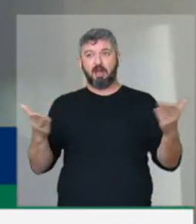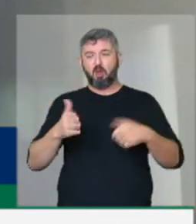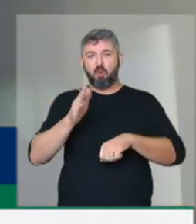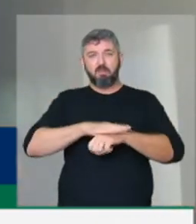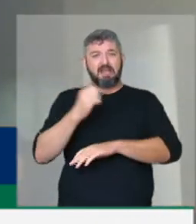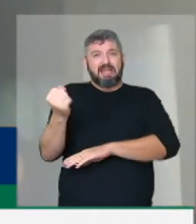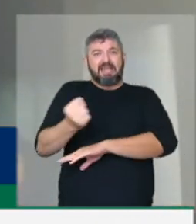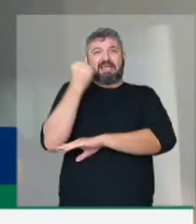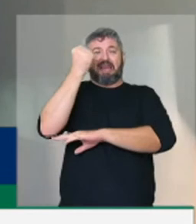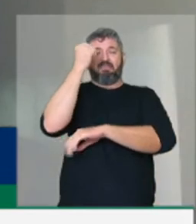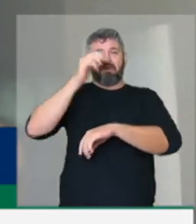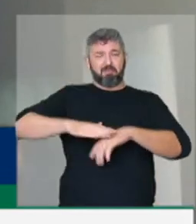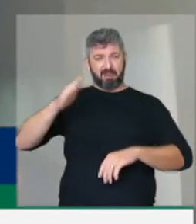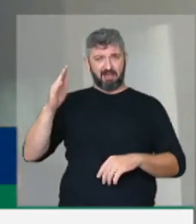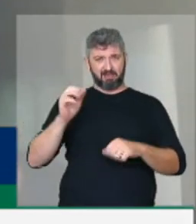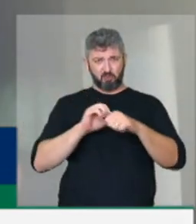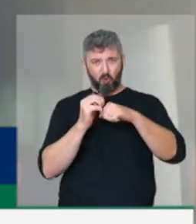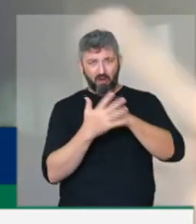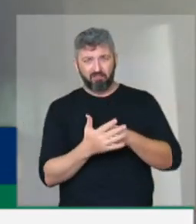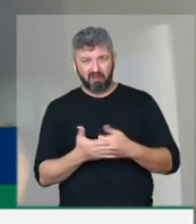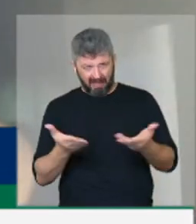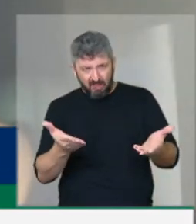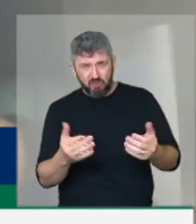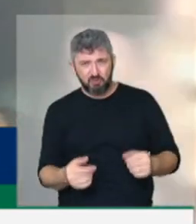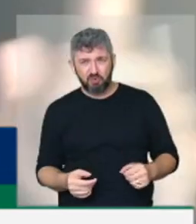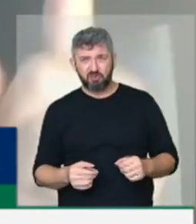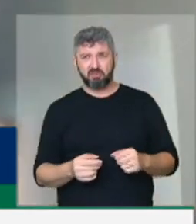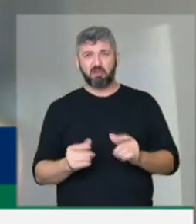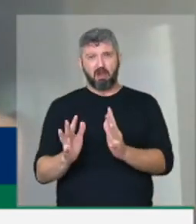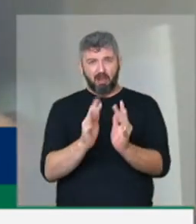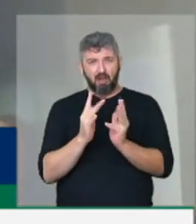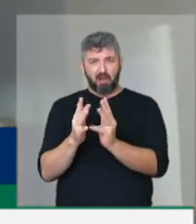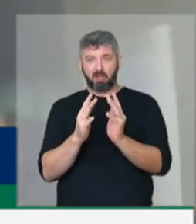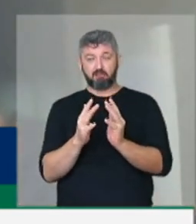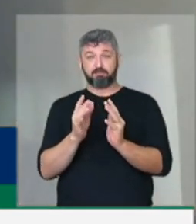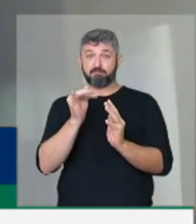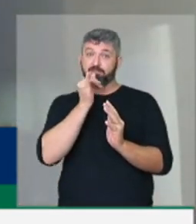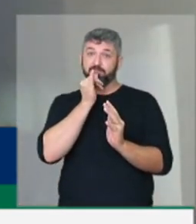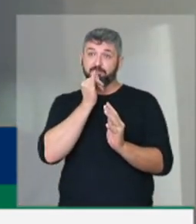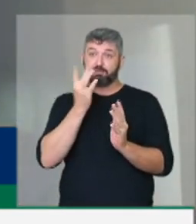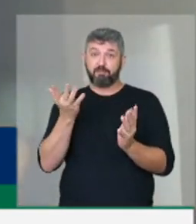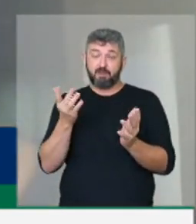MAIS AGUDO DA PANDEMIA É ISSO QUE SE FAZ? PROMOVER AGLOMERAÇÃO? PORQUE, INFELIZMENTE, EMBORA SEJA UM SERVIÇO ESSENCIAL, AS ESCOLAS